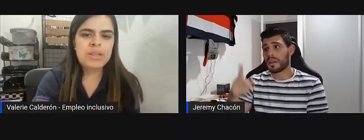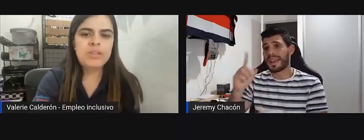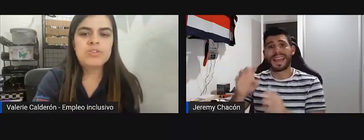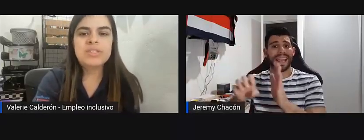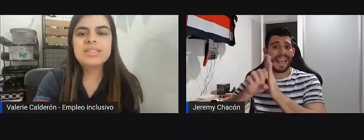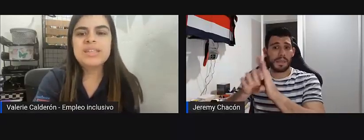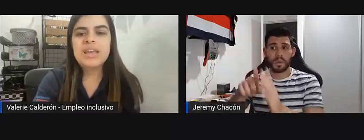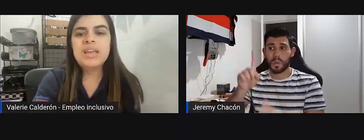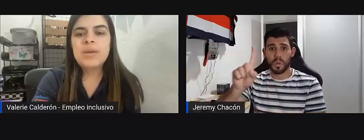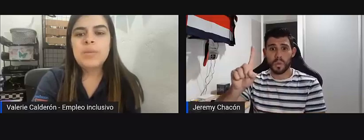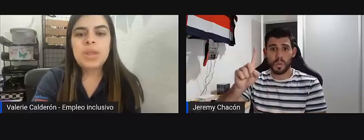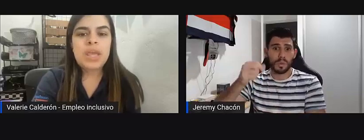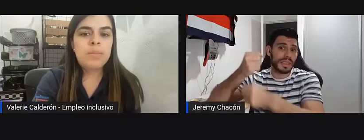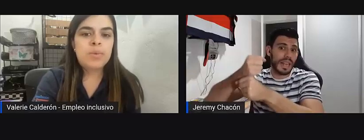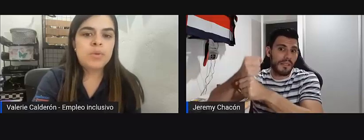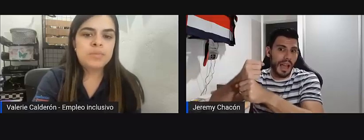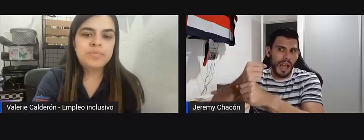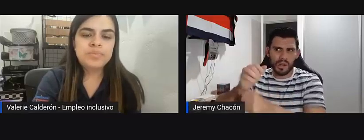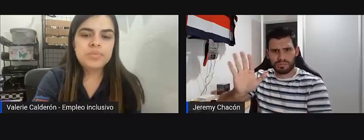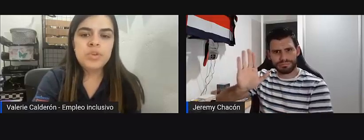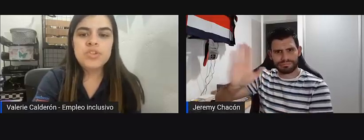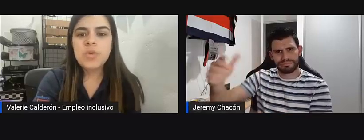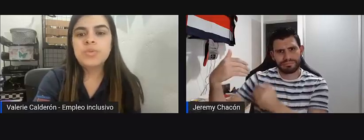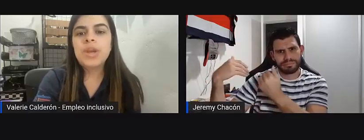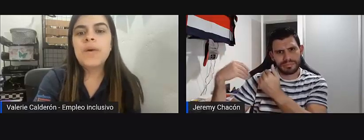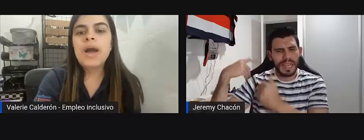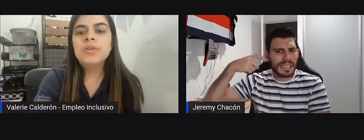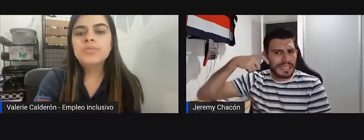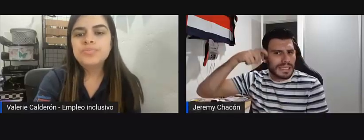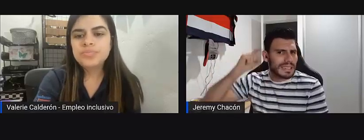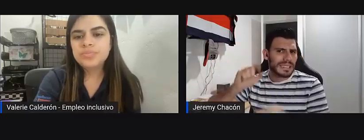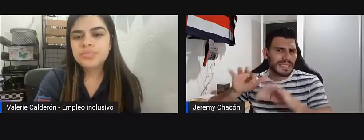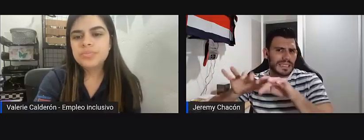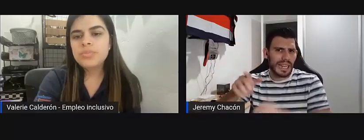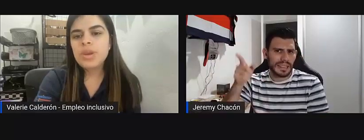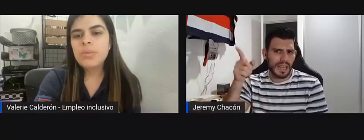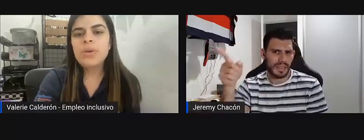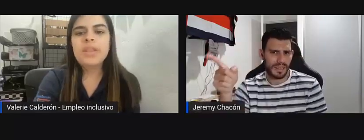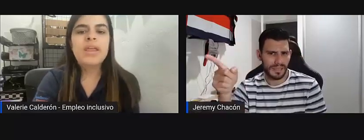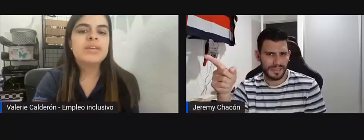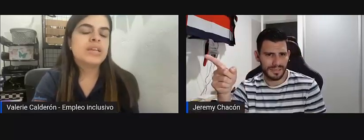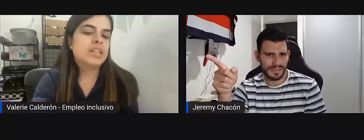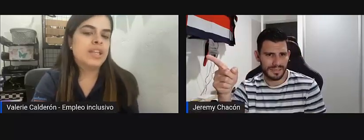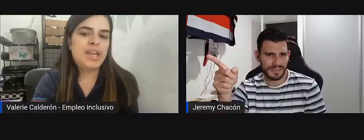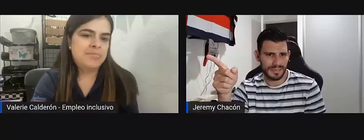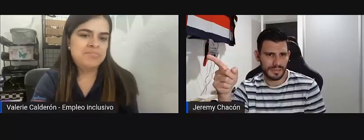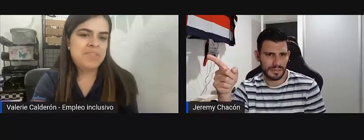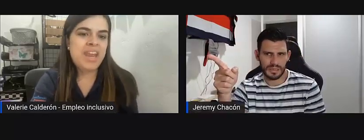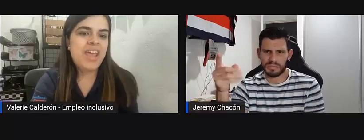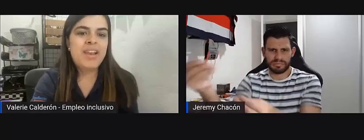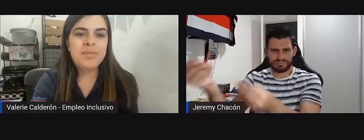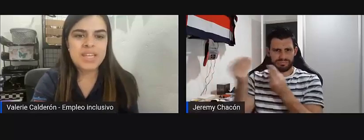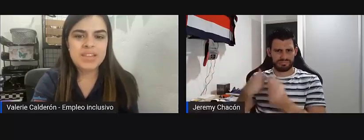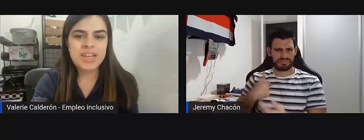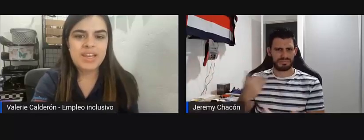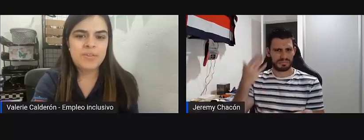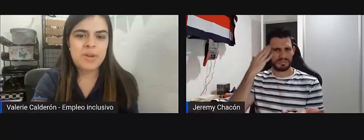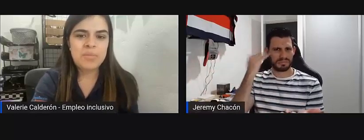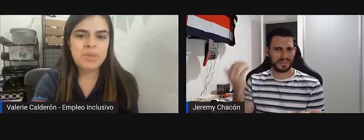Entonces por ejemplo no sé un trabajo verdad en secretaria que era de la secretaria que no era